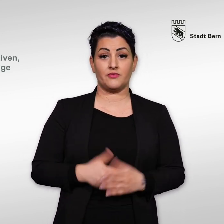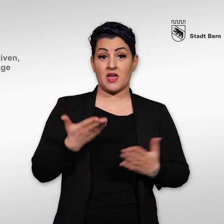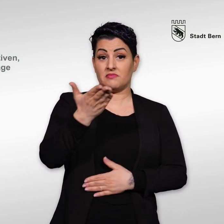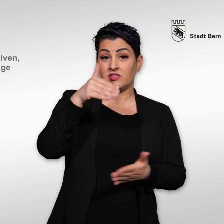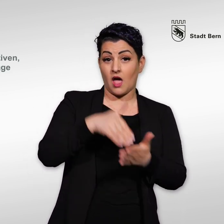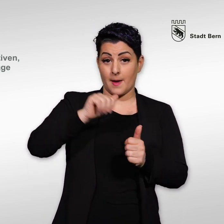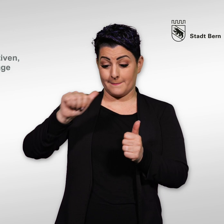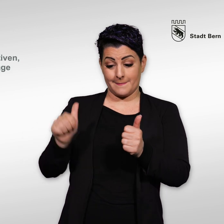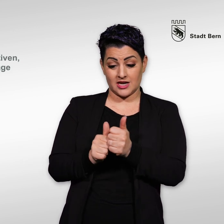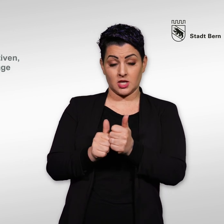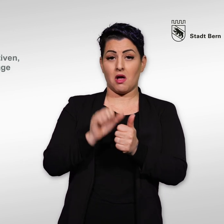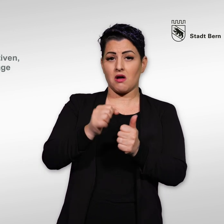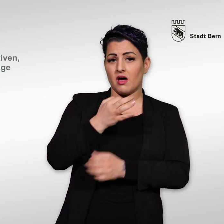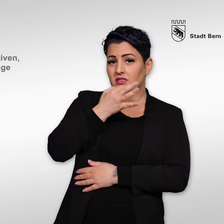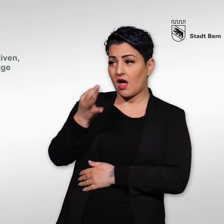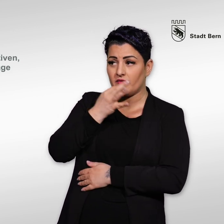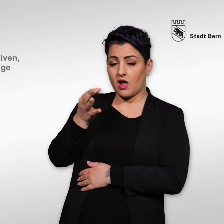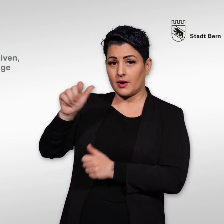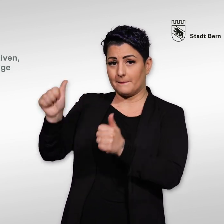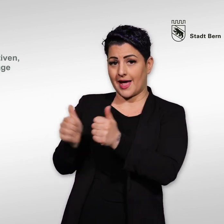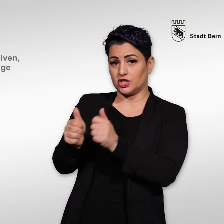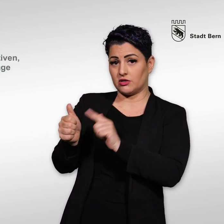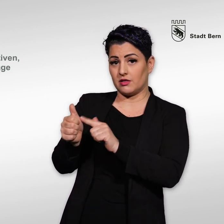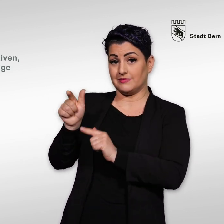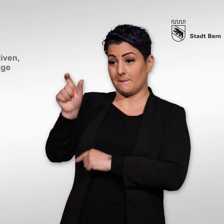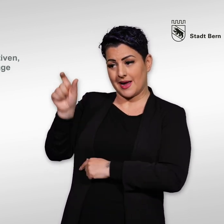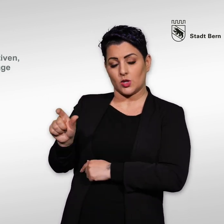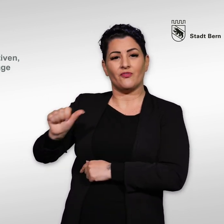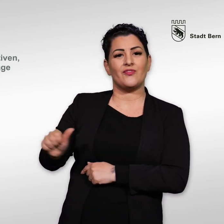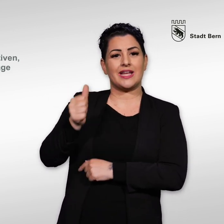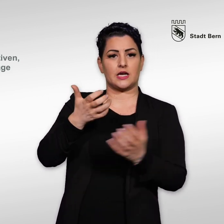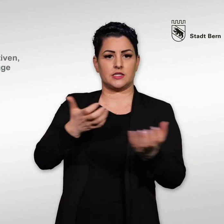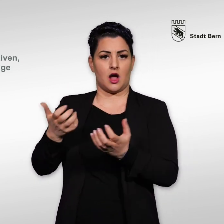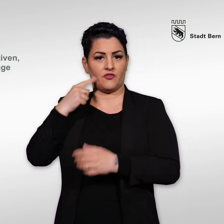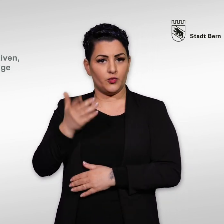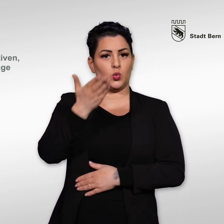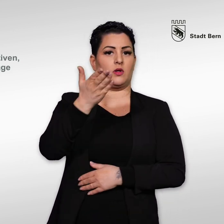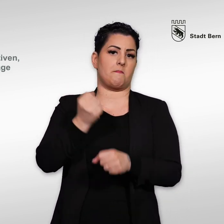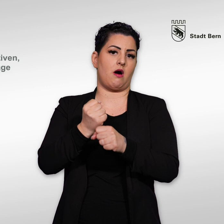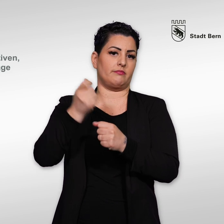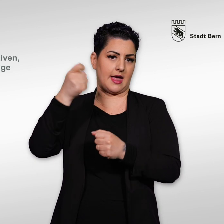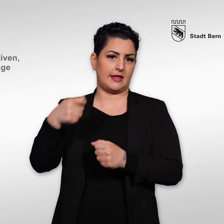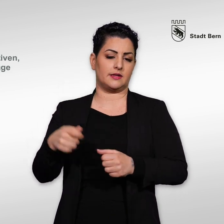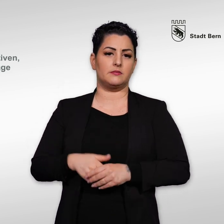Falls Sie einen Beistand haben, fragen Sie nach. Ein Beistand ist eine Person, die wichtige Dinge für Sie erledigt.